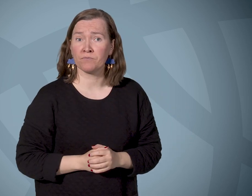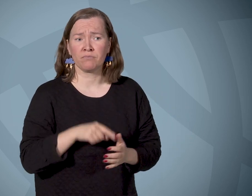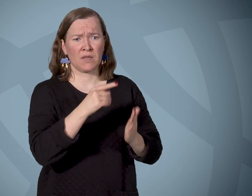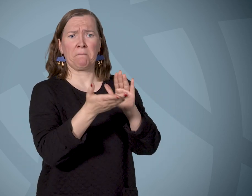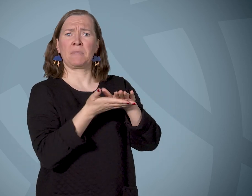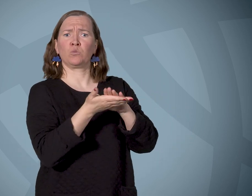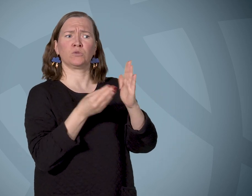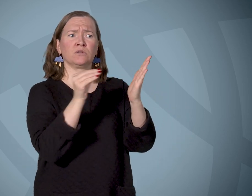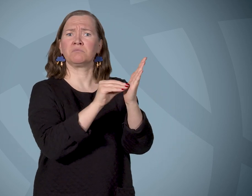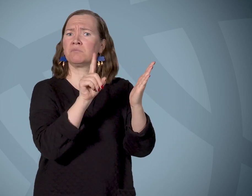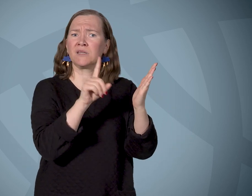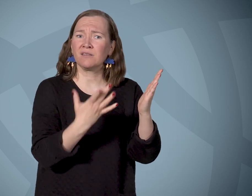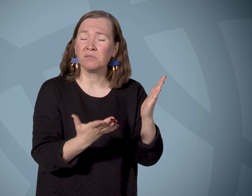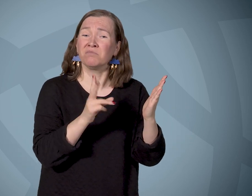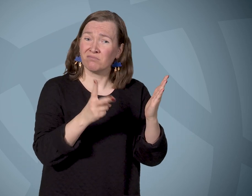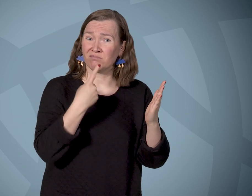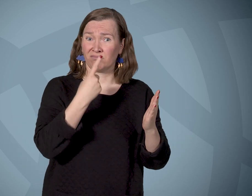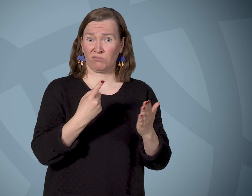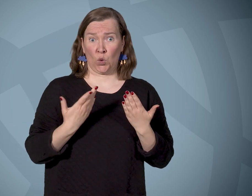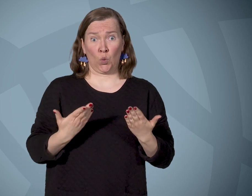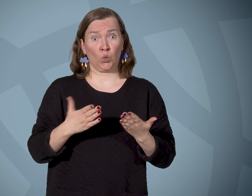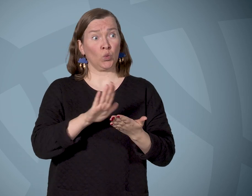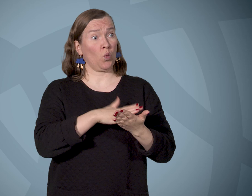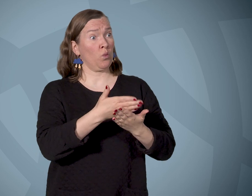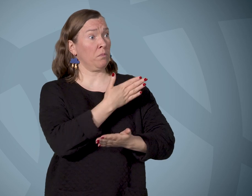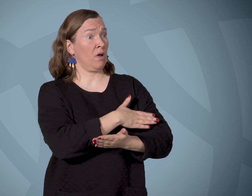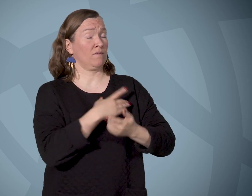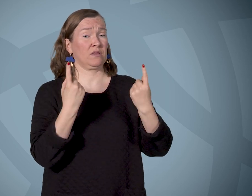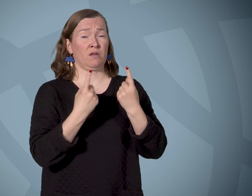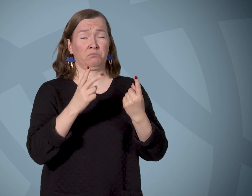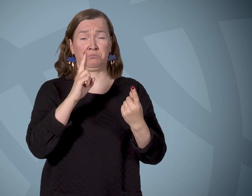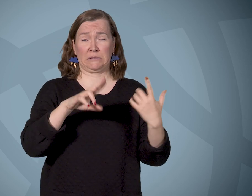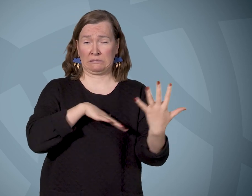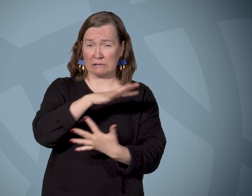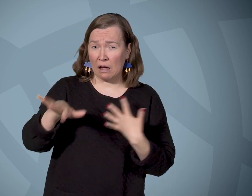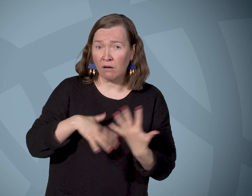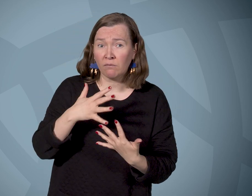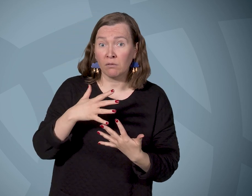Perusteluksi on sanottu, että tulkkauspalvelun tilanne on sekava -